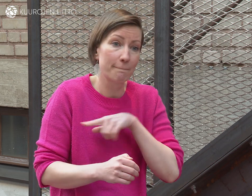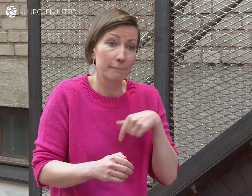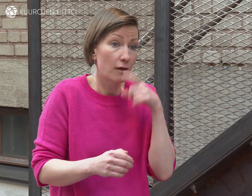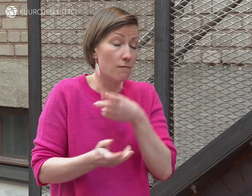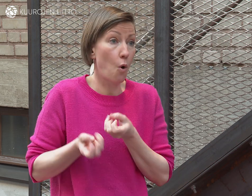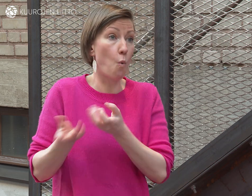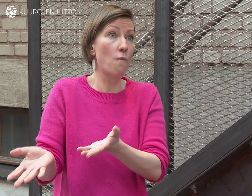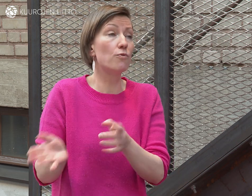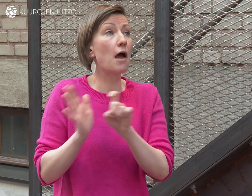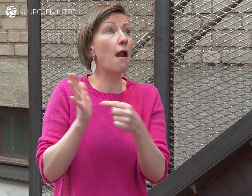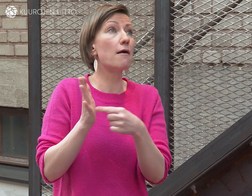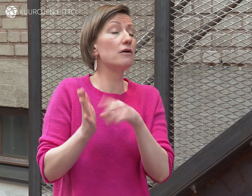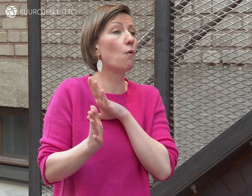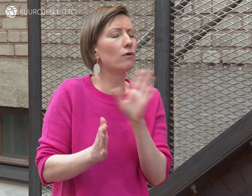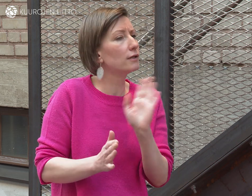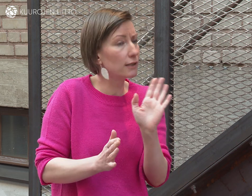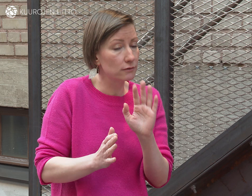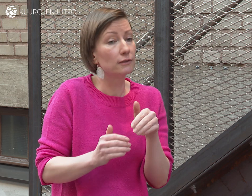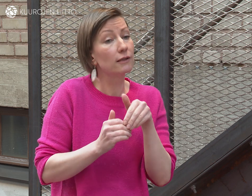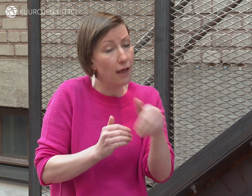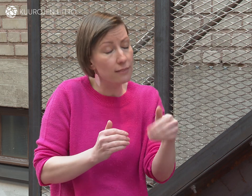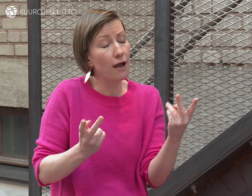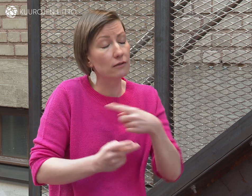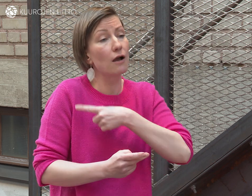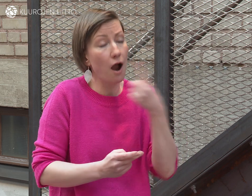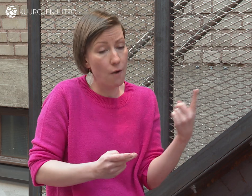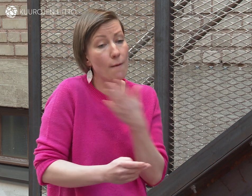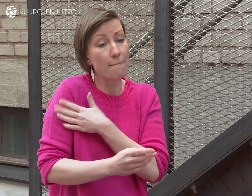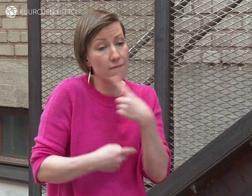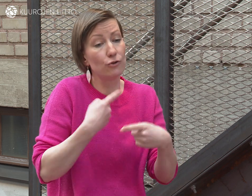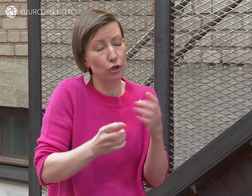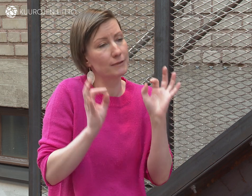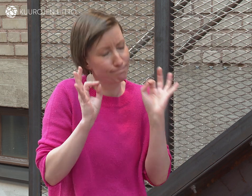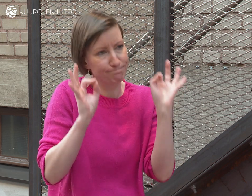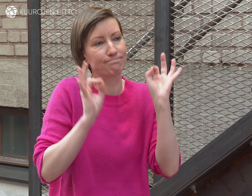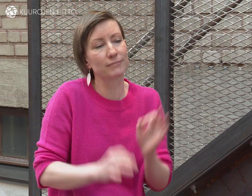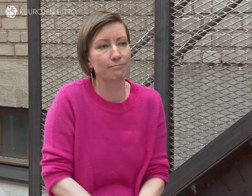Emme voi tyytyä siihen, mitä on laissa, vaan meidän tulee jatkaa taistelua niin kauan kunnes palvelu on toimiva.